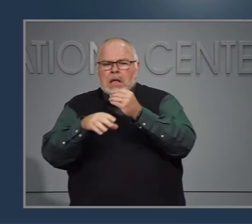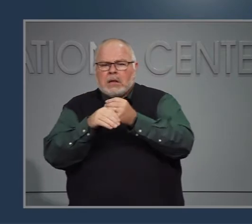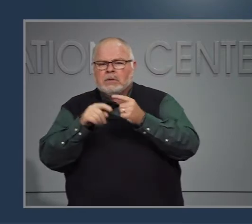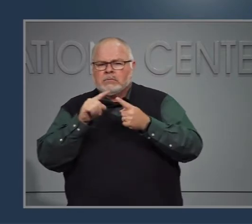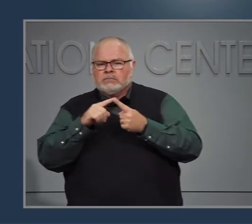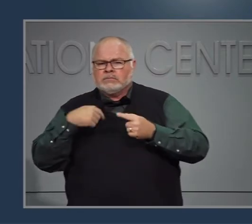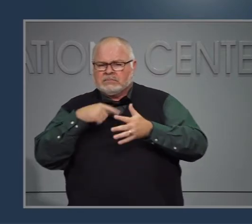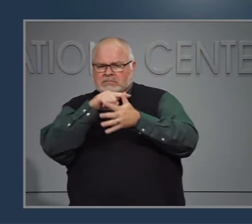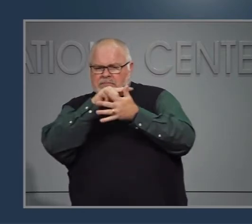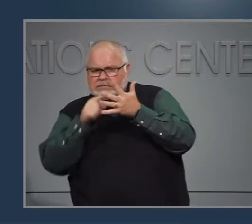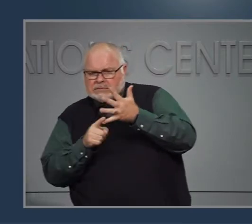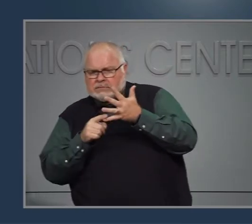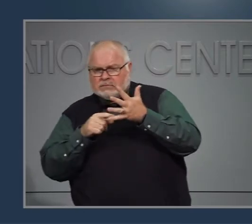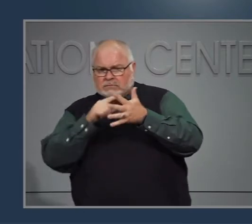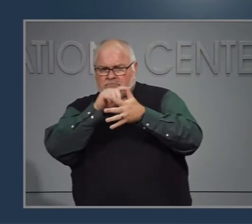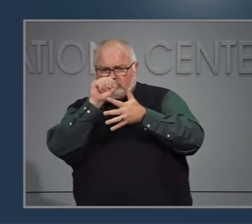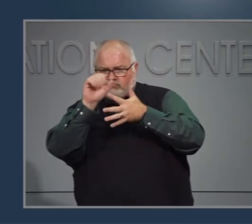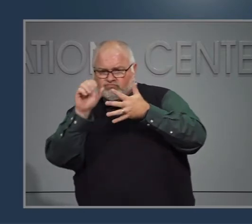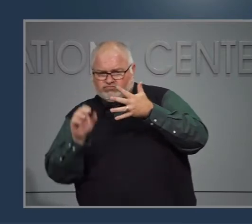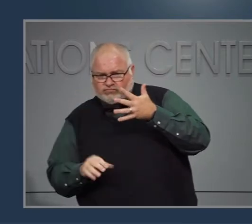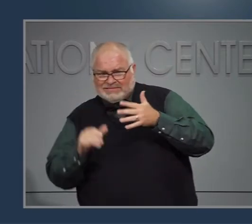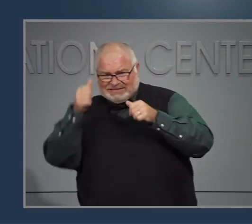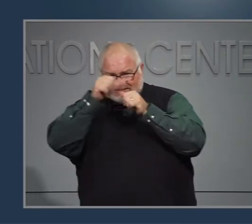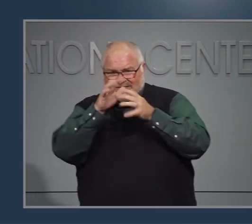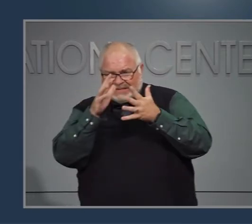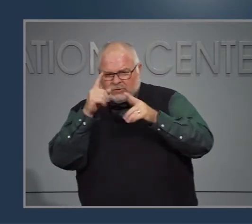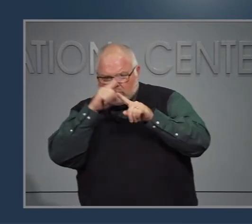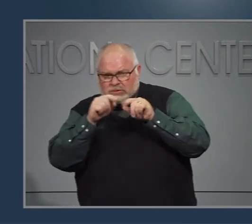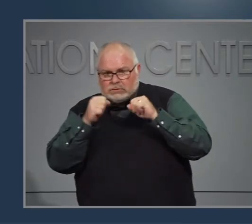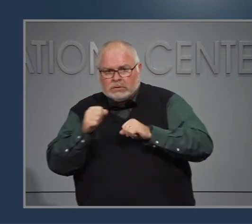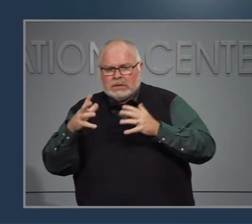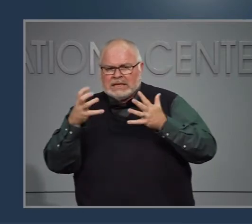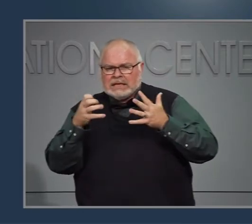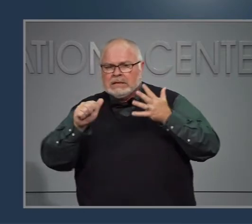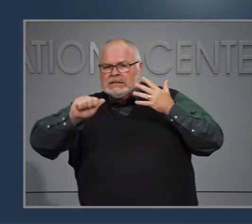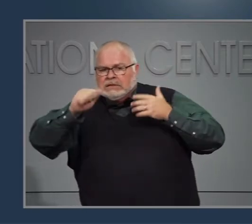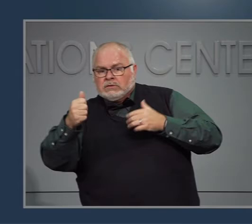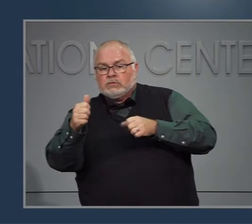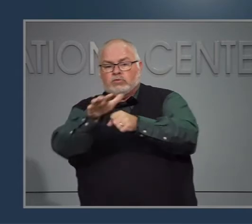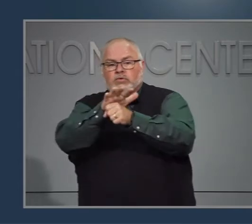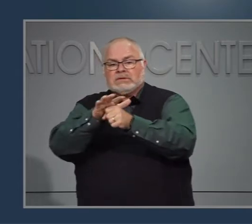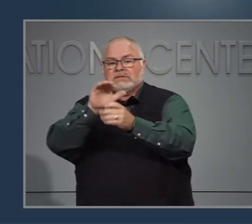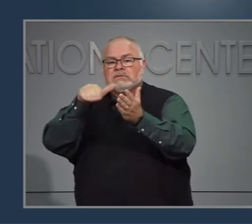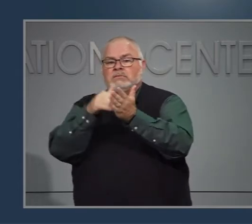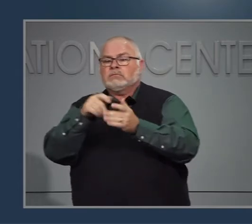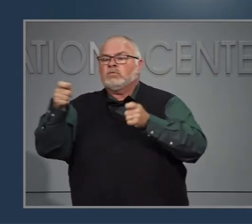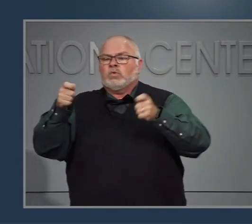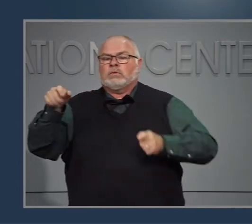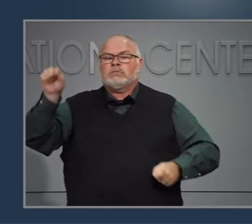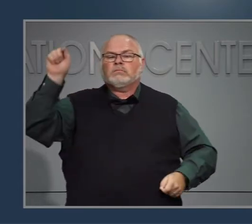hemos lo grato agregando diez equipos de apoyo regionales para control de las infecciones